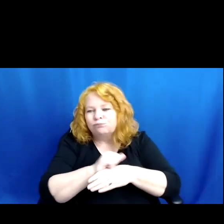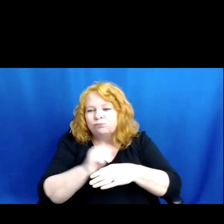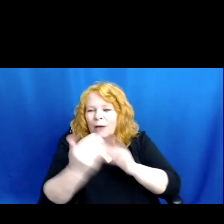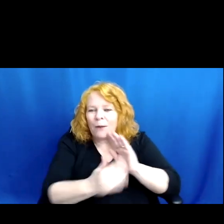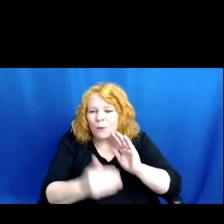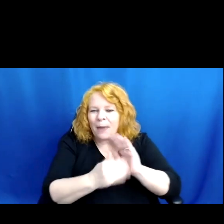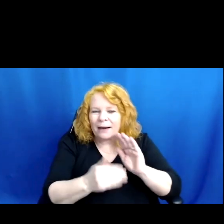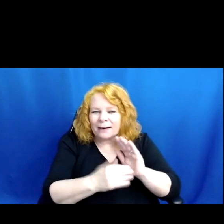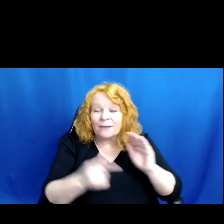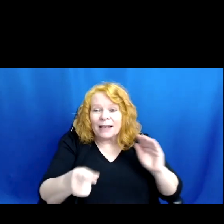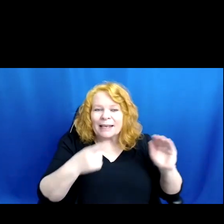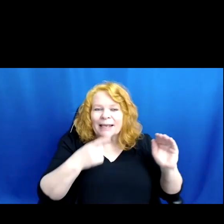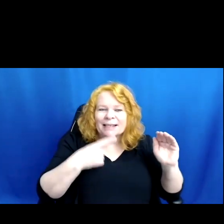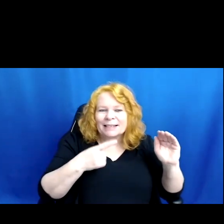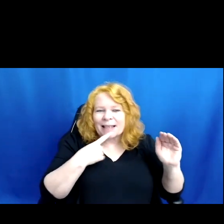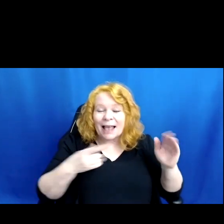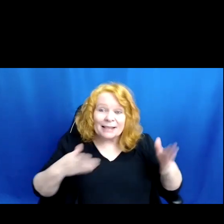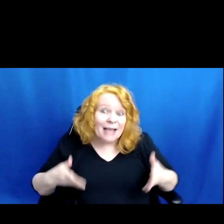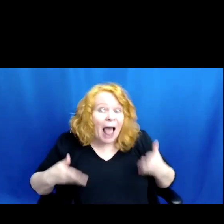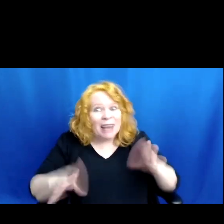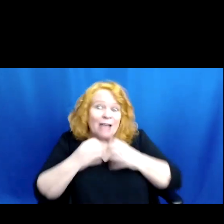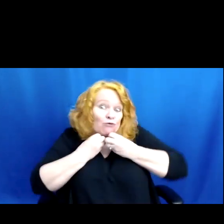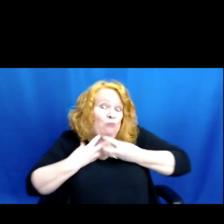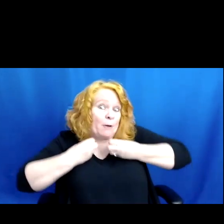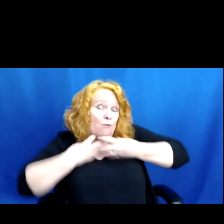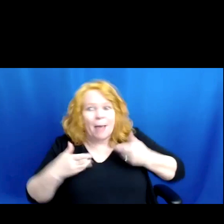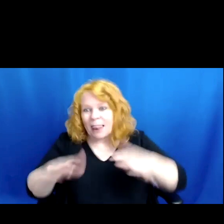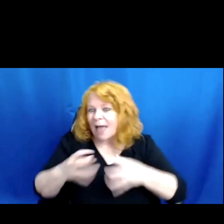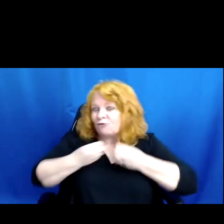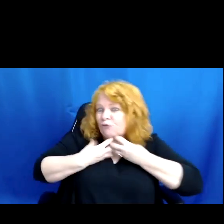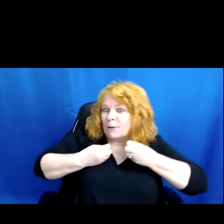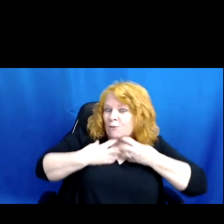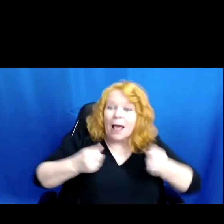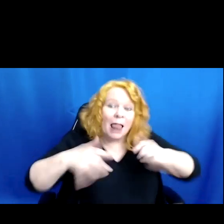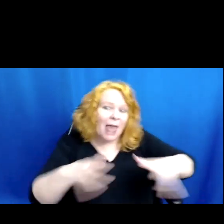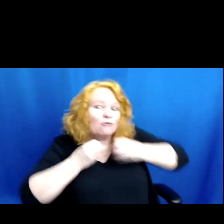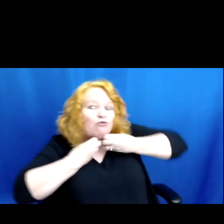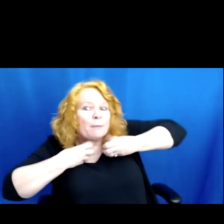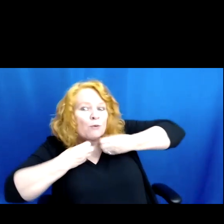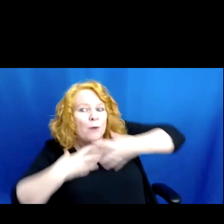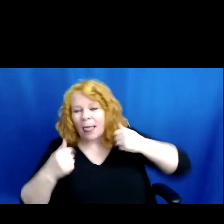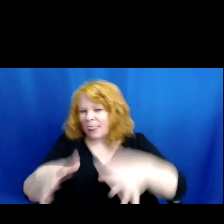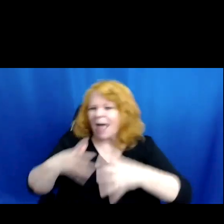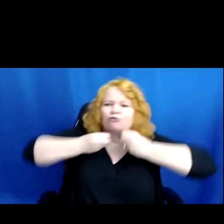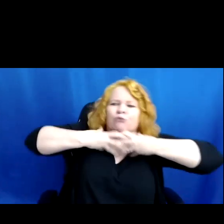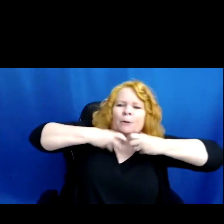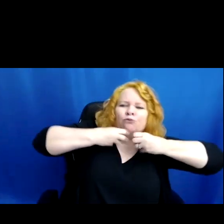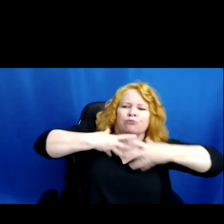He goes, let’s ribbit ribbit, let's ribbit ribbit, let's ribbit ribbit. Let’s ribbit ribbit let’s ribbit ribbit, let's ribbit ribbit, let's ribbit ribbit let’s